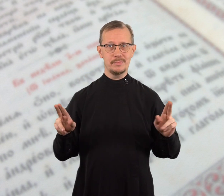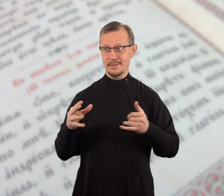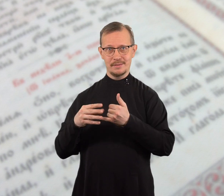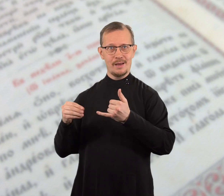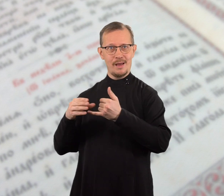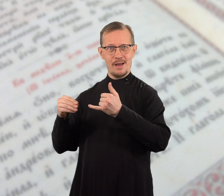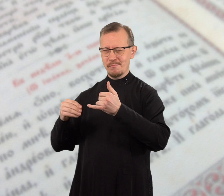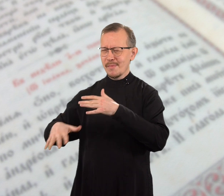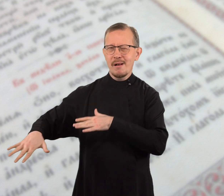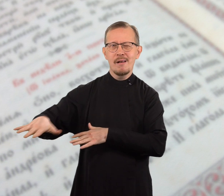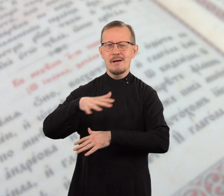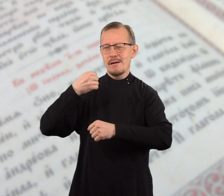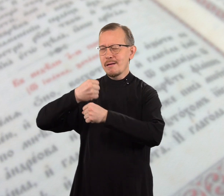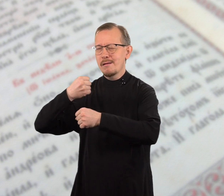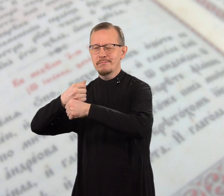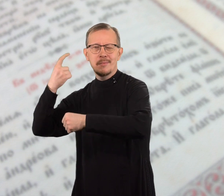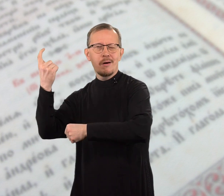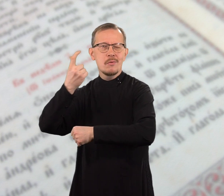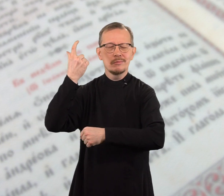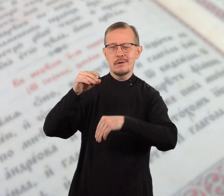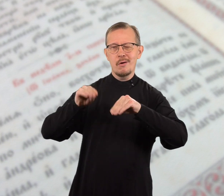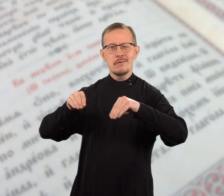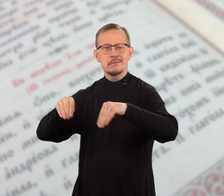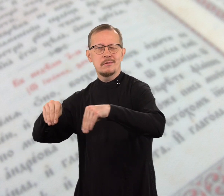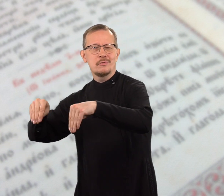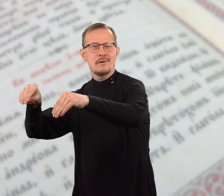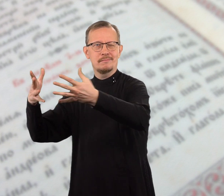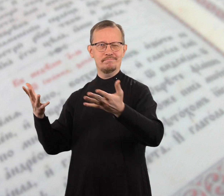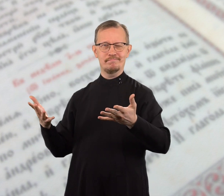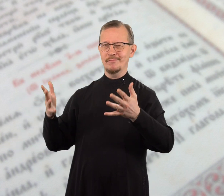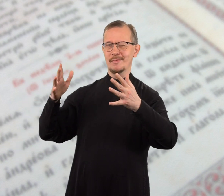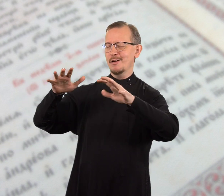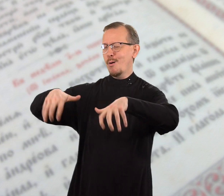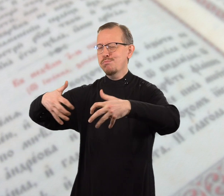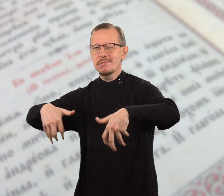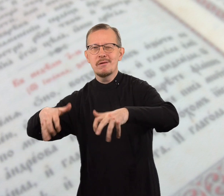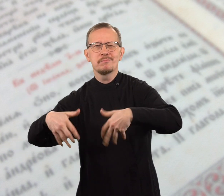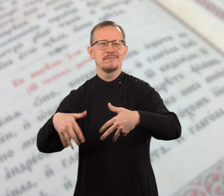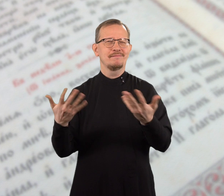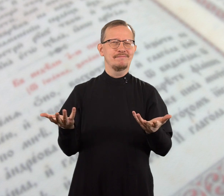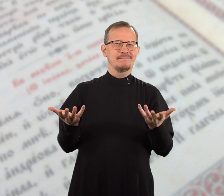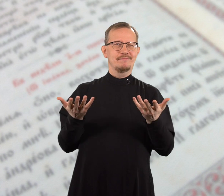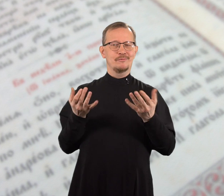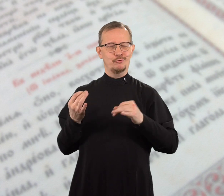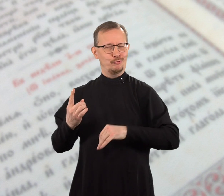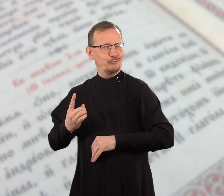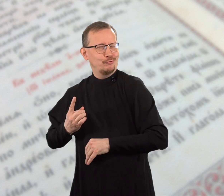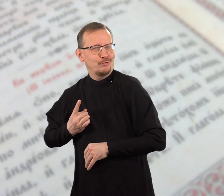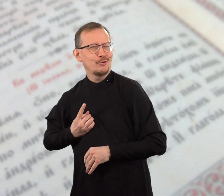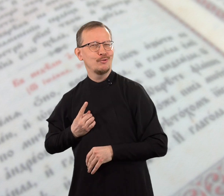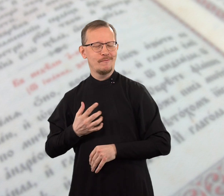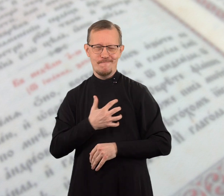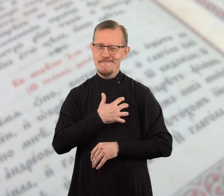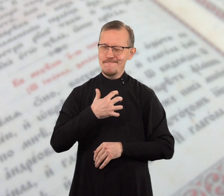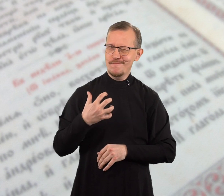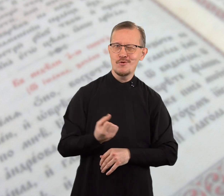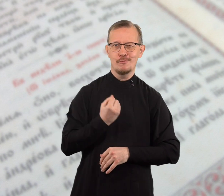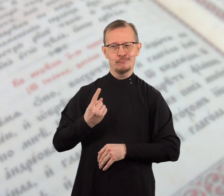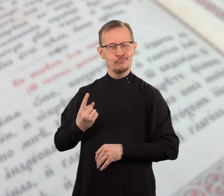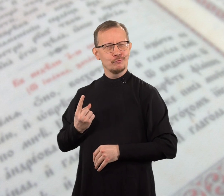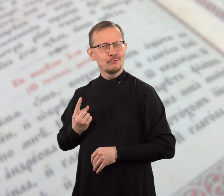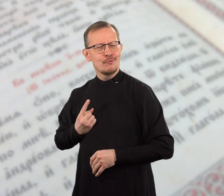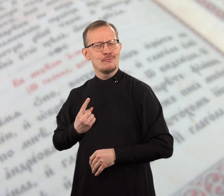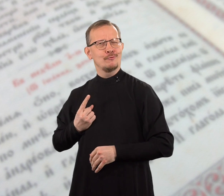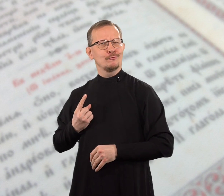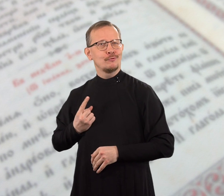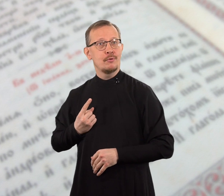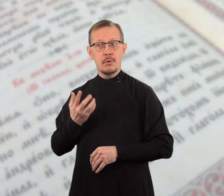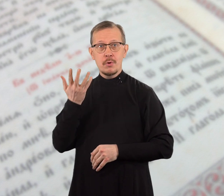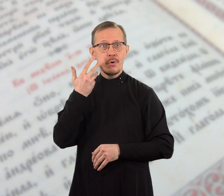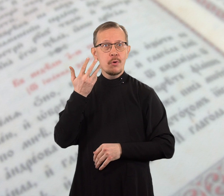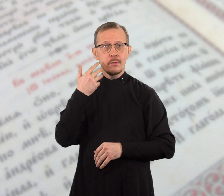Ведь земледелец после работ на поле ожидает,